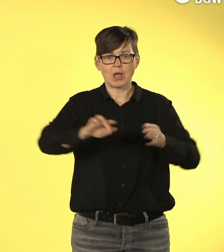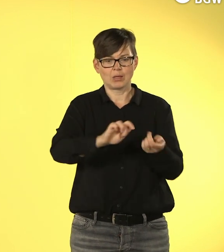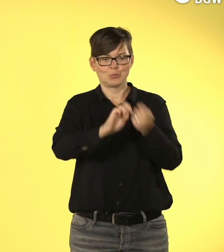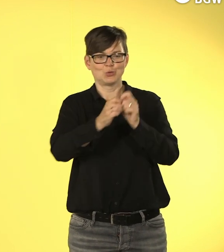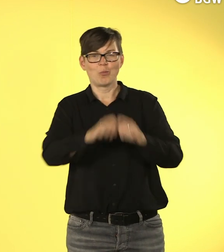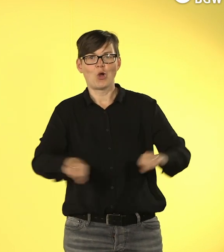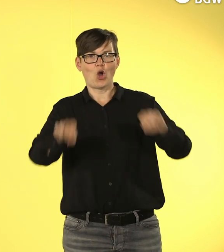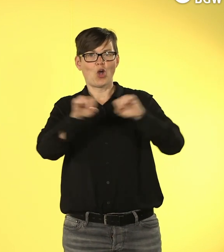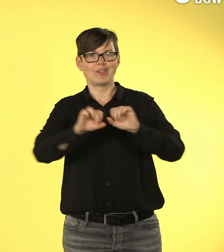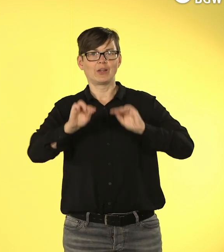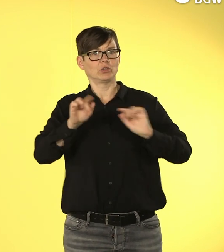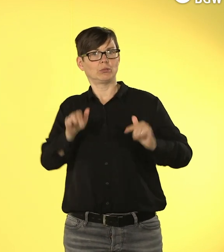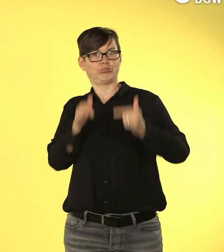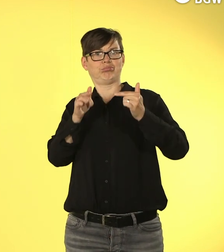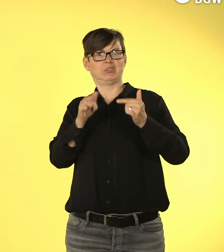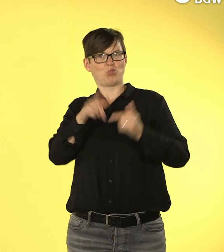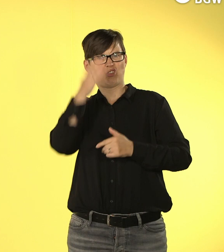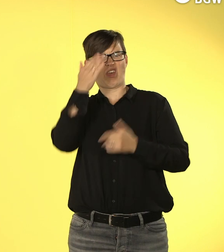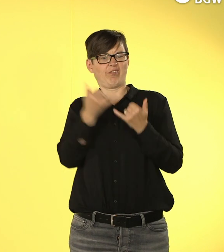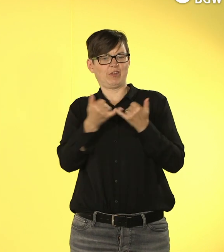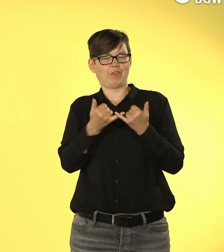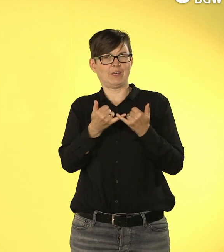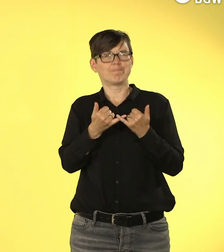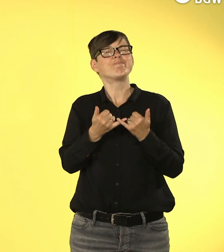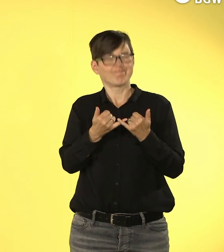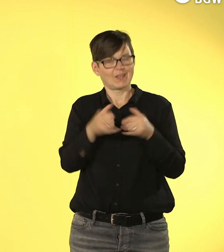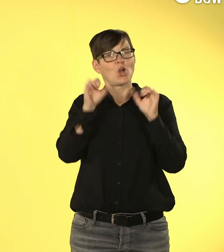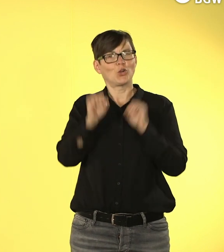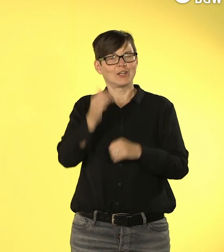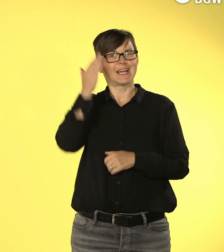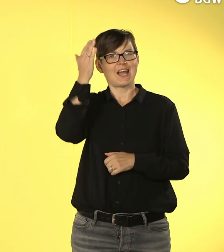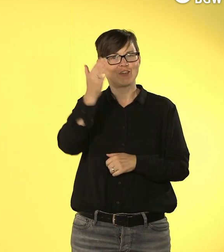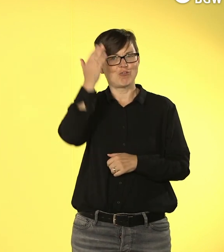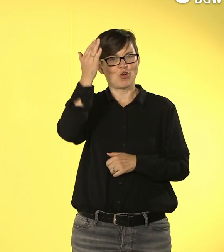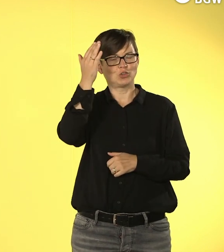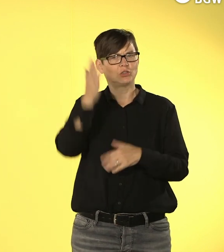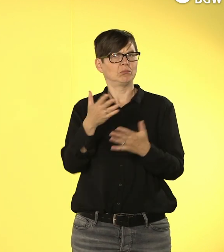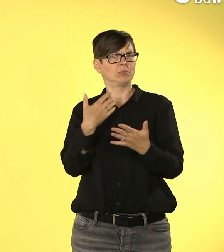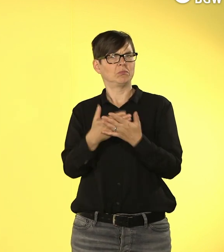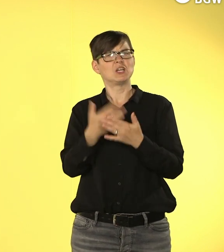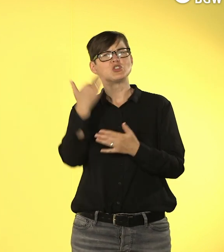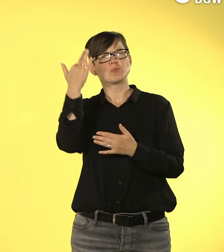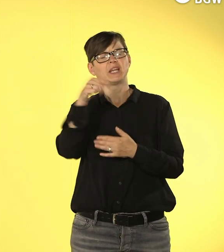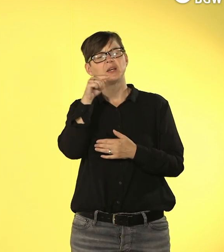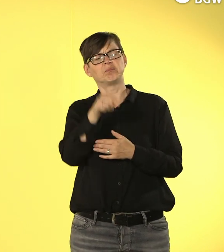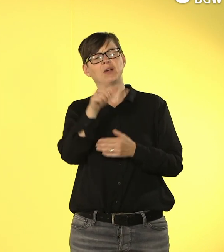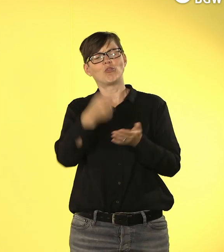Das wird man mit Sicherheit fordern von dieser Generation Alpha.